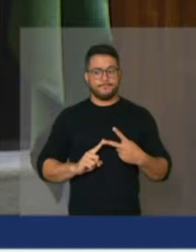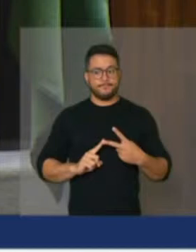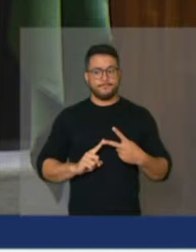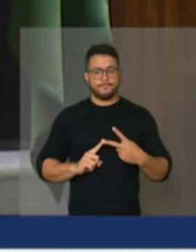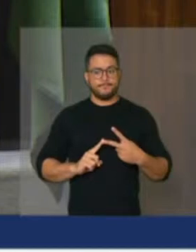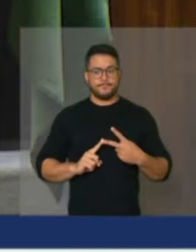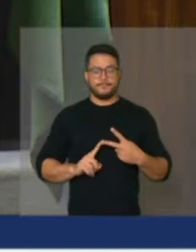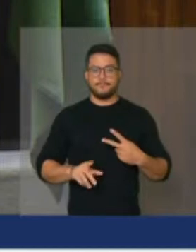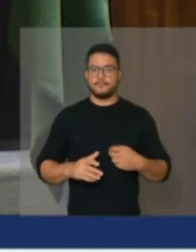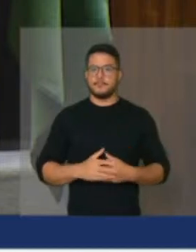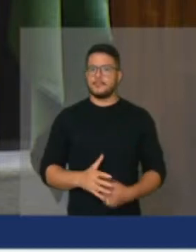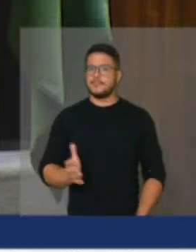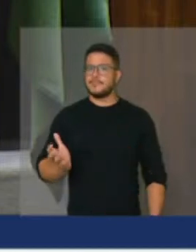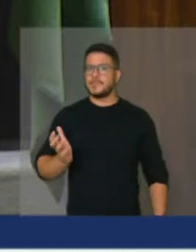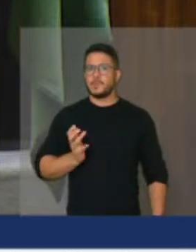PERMITIDO, AO POBRE A FOME, O OSSO. AO MINISTRO, QUE... QUE